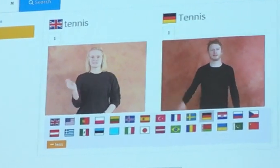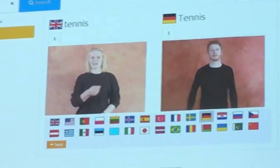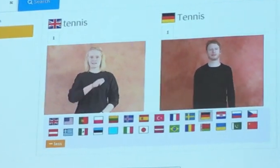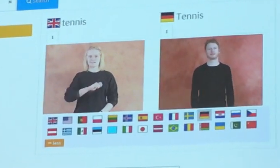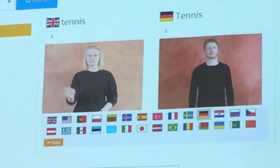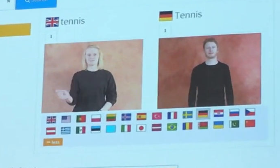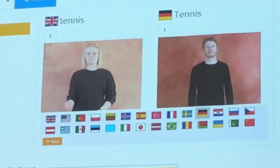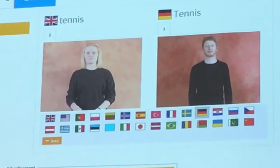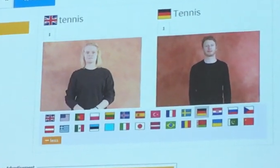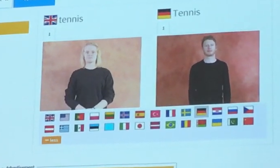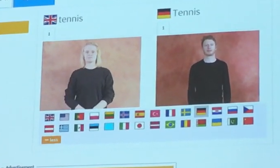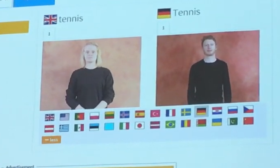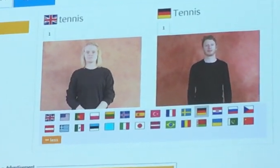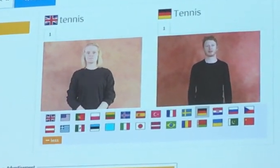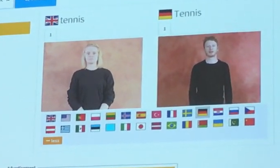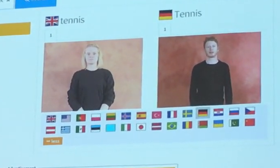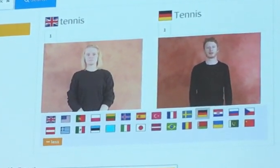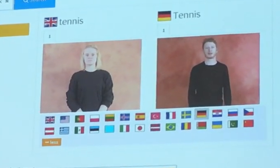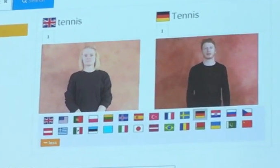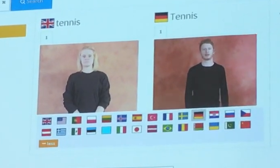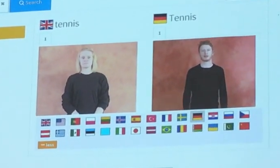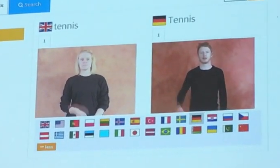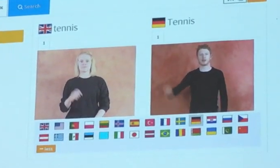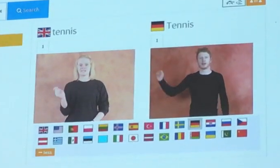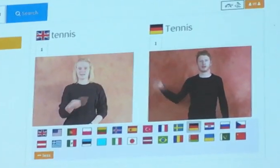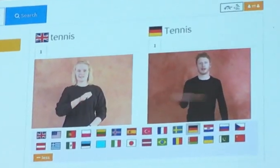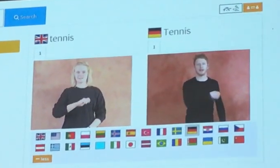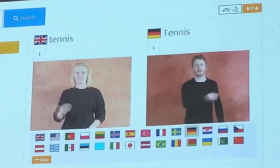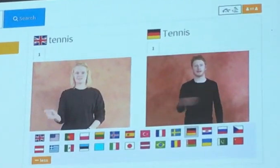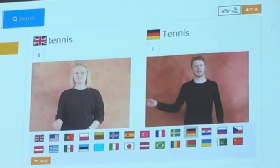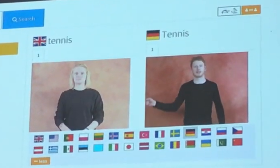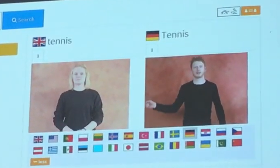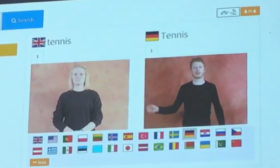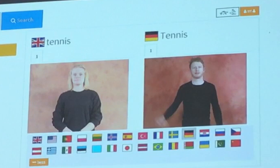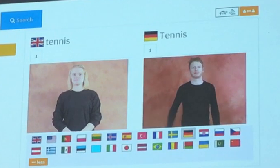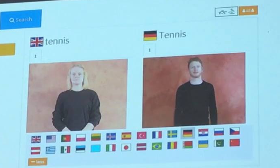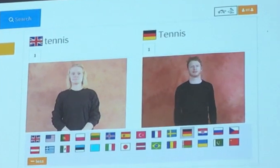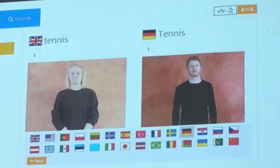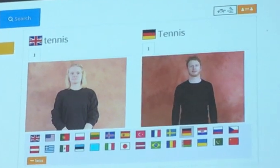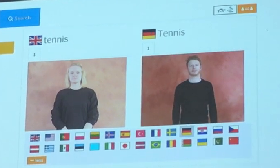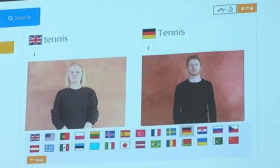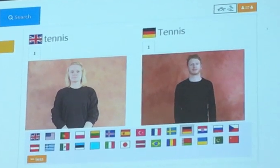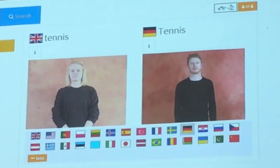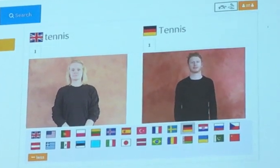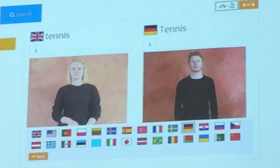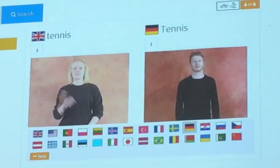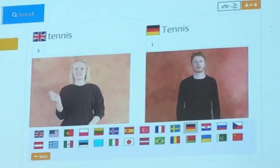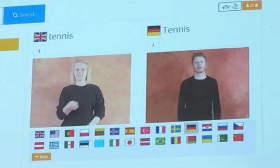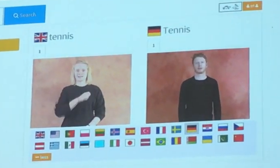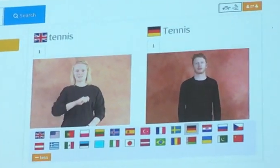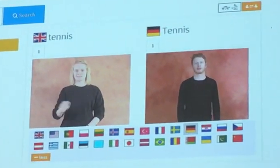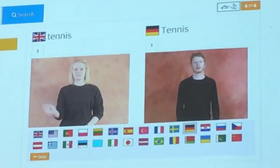Dies ist jedoch nur ein Aspekt der Gebärdensprachetymologie. Wir haben auch, ähm… Tisch (Table),